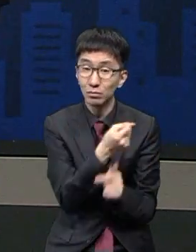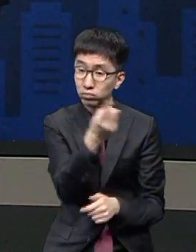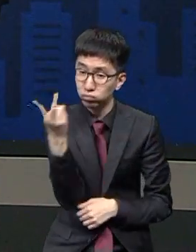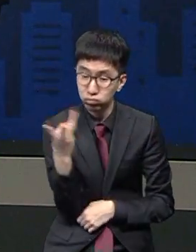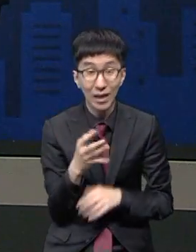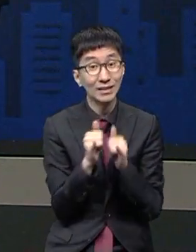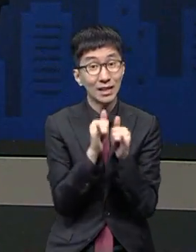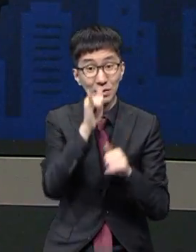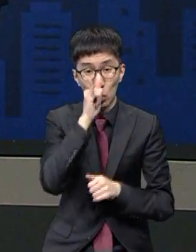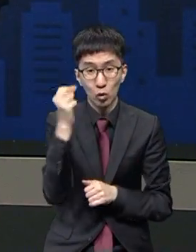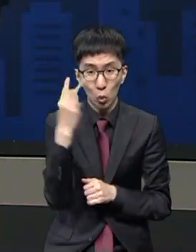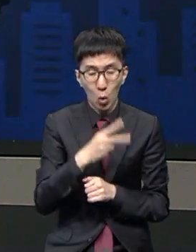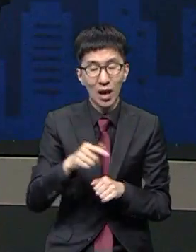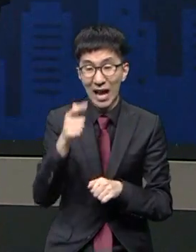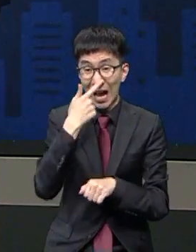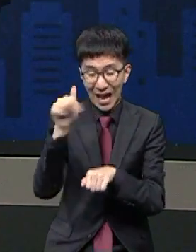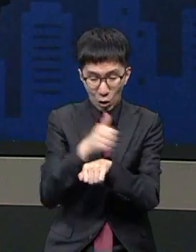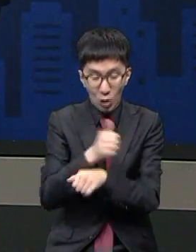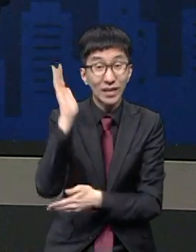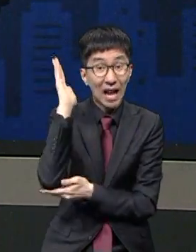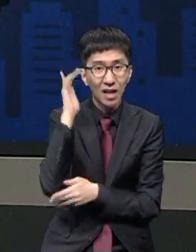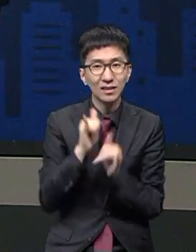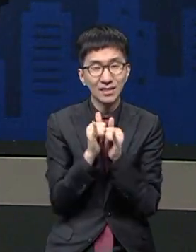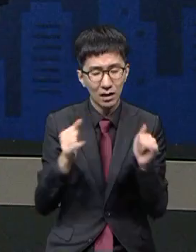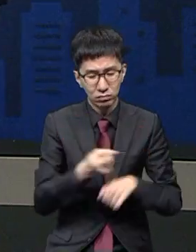학원 강사 같은 프리랜서들도 현금 추가 지원 대상입니다.